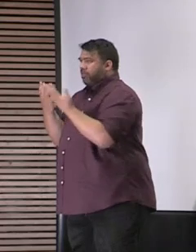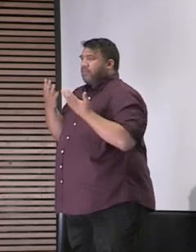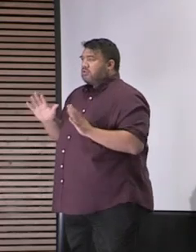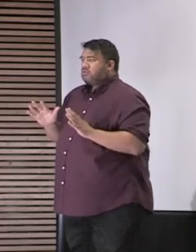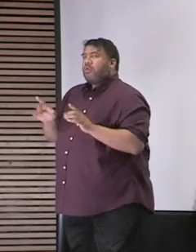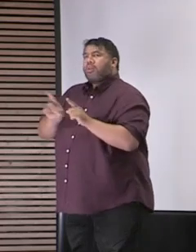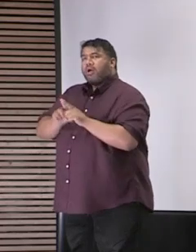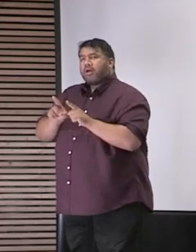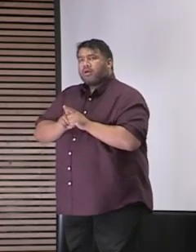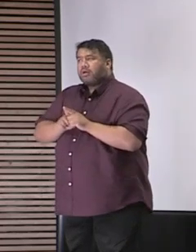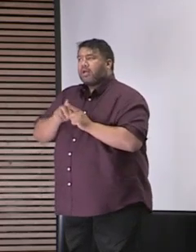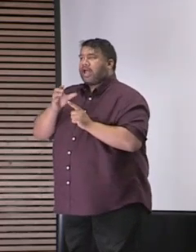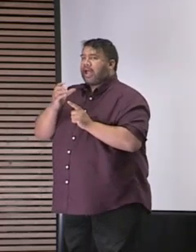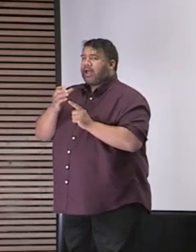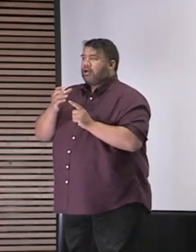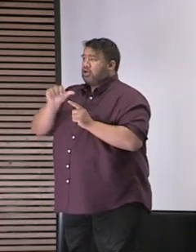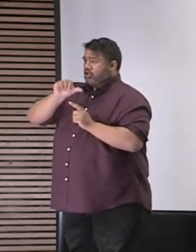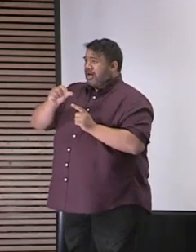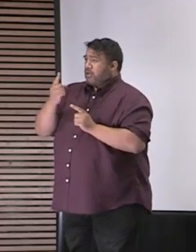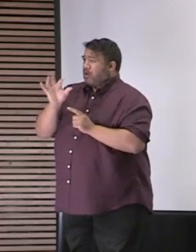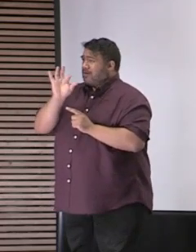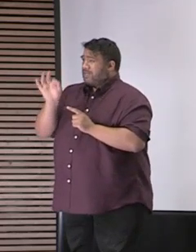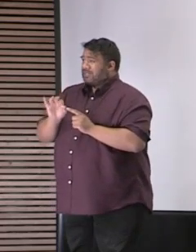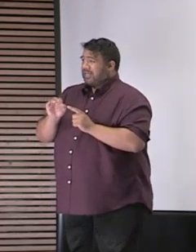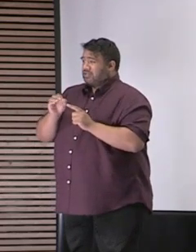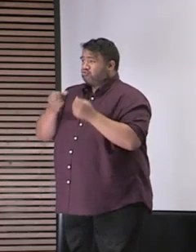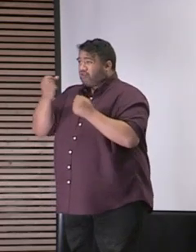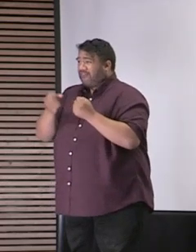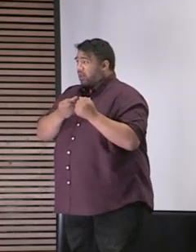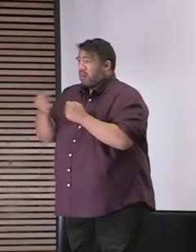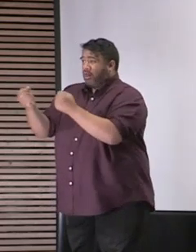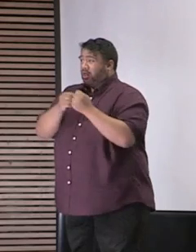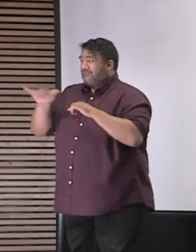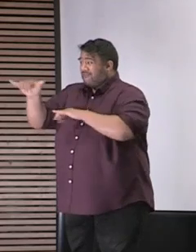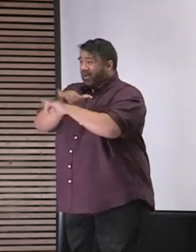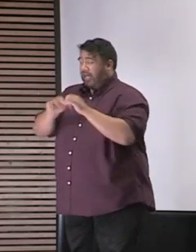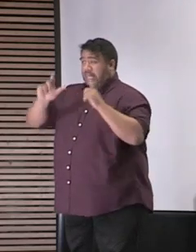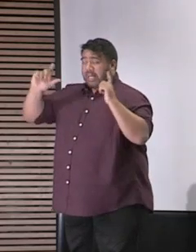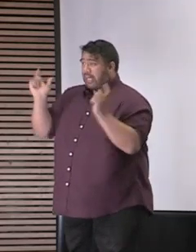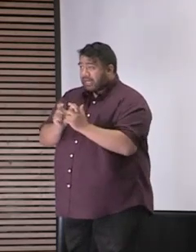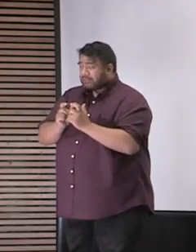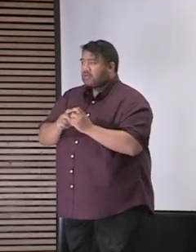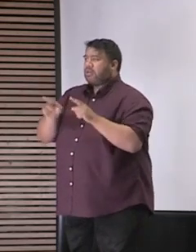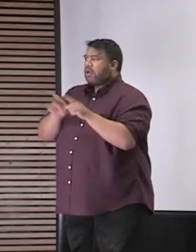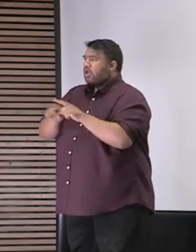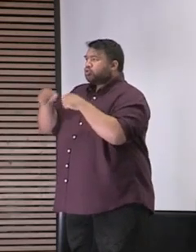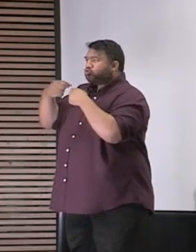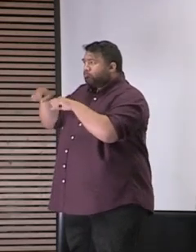También he visto informes y estadísticas de Google que nos dan una idea de nuestra reducción y movimiento como nación que refleja niveles impresionantemente altos de cumplimiento por parte de los neozelandeses con los requisitos de estar en el nivel 4 y reducir